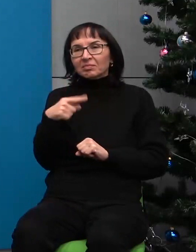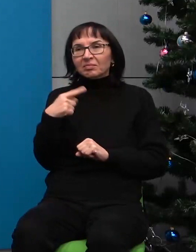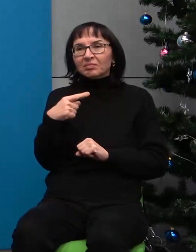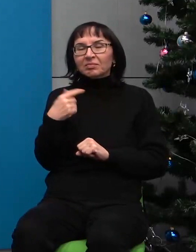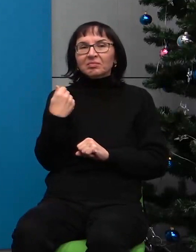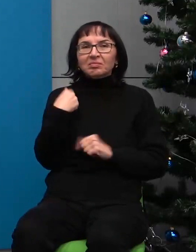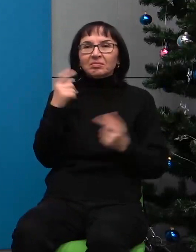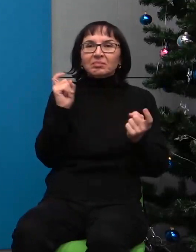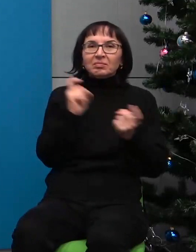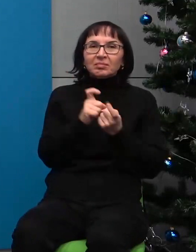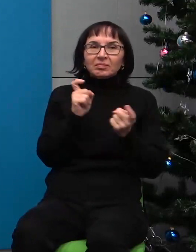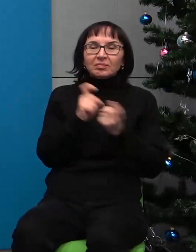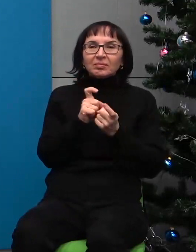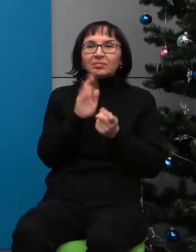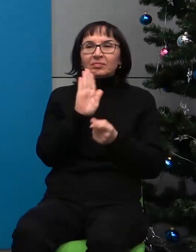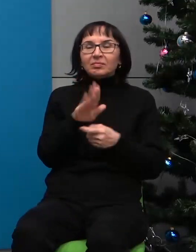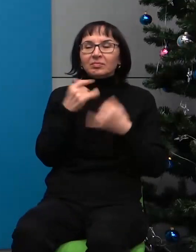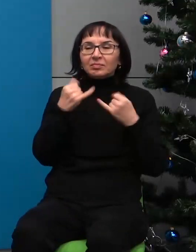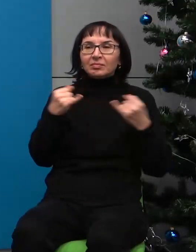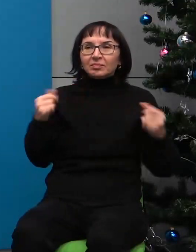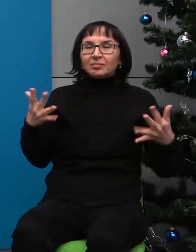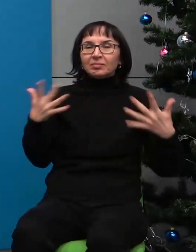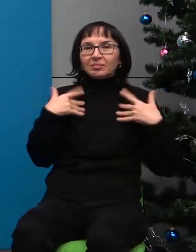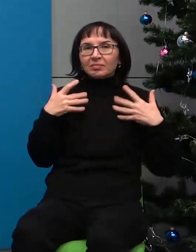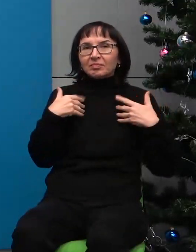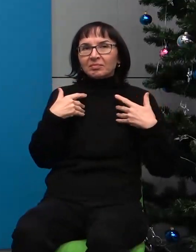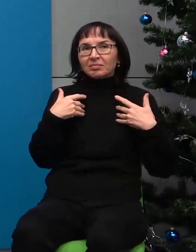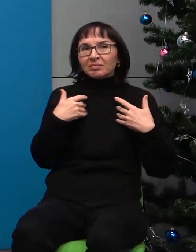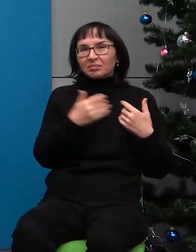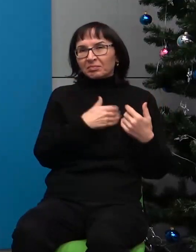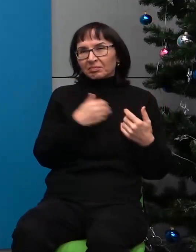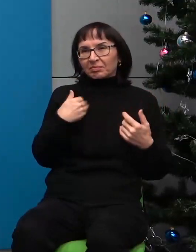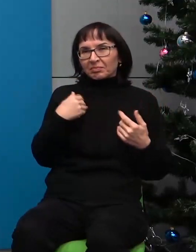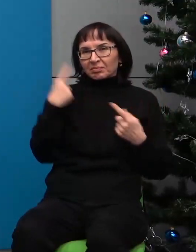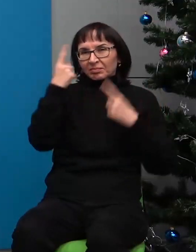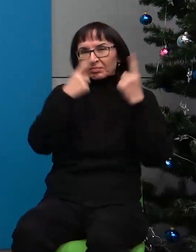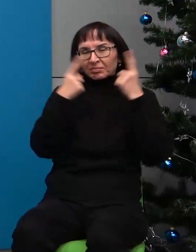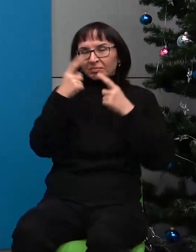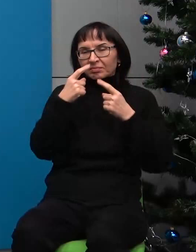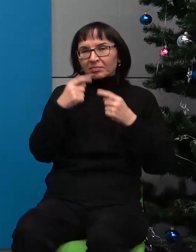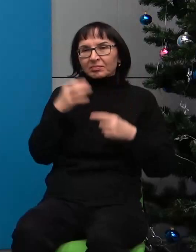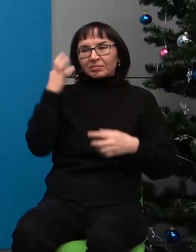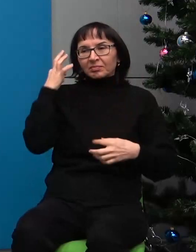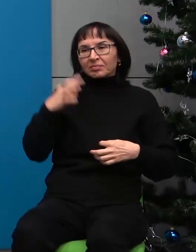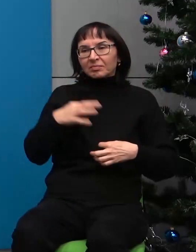że tam jakiś był sąsiad, taki się okazuje, że miał zupełnie inne życie niż wymyśliliśmy.